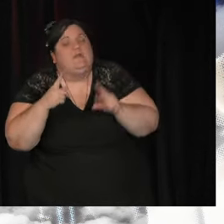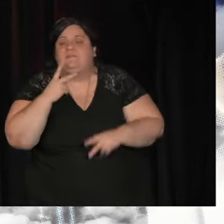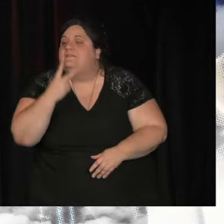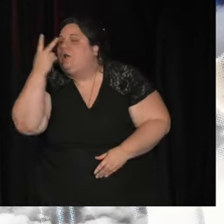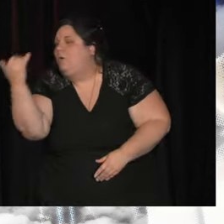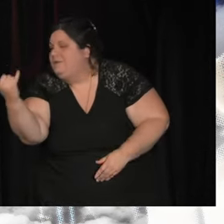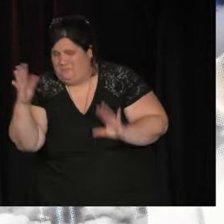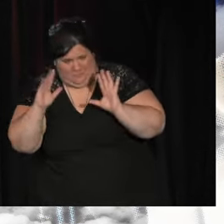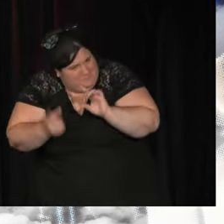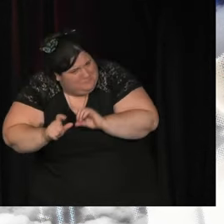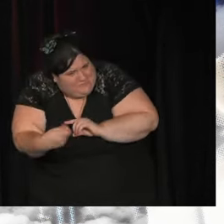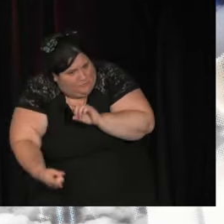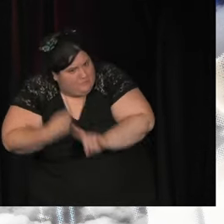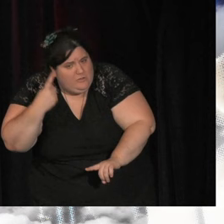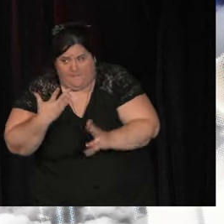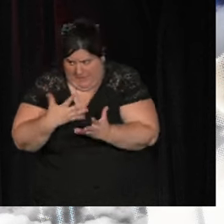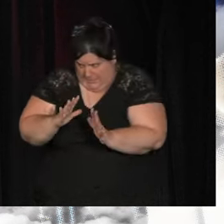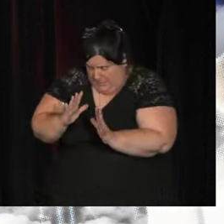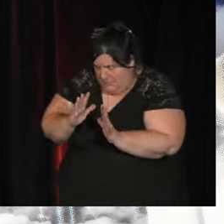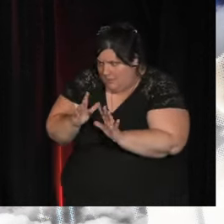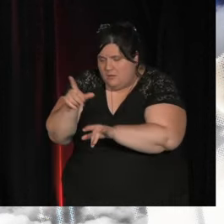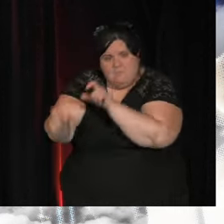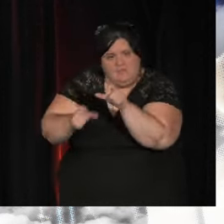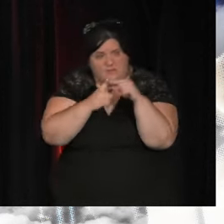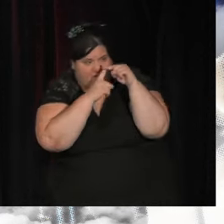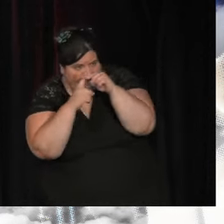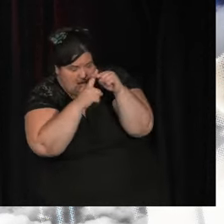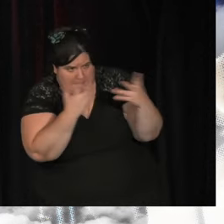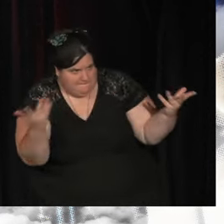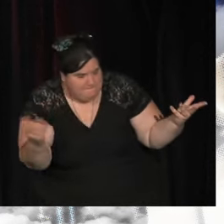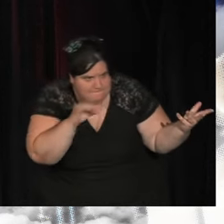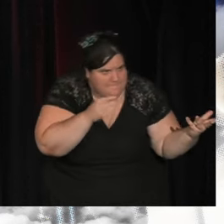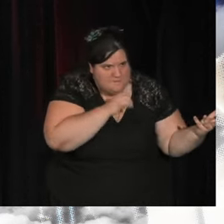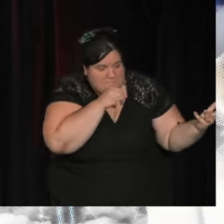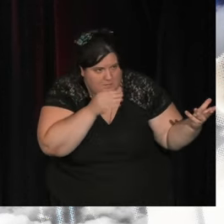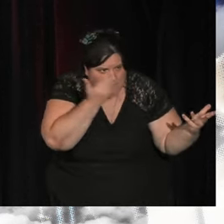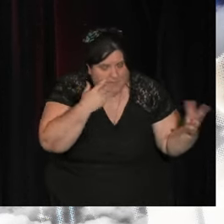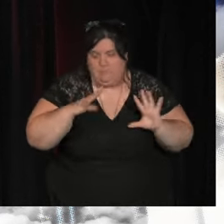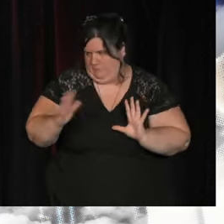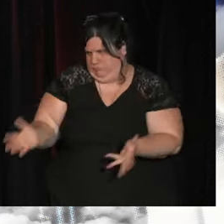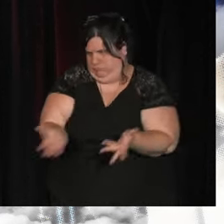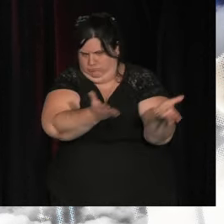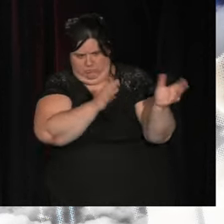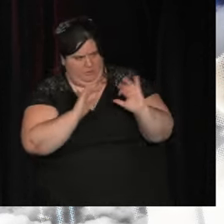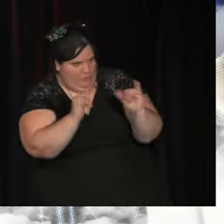mais c'est un contre qui est abordable par rapport à quelqu'un qui va viser des têtes et être super fort. C'est que ce n'est peut-être pas le côté impressionnant des choses